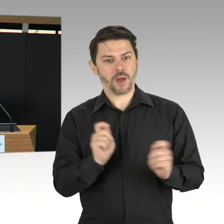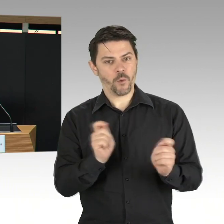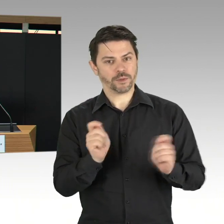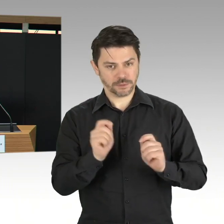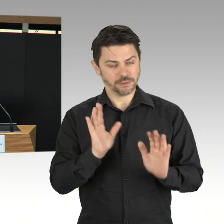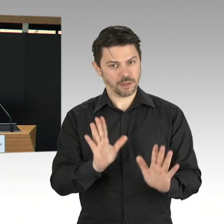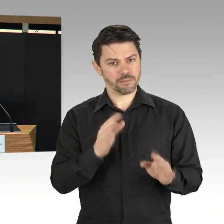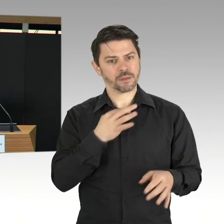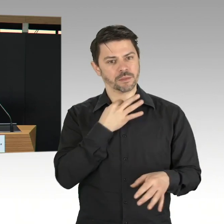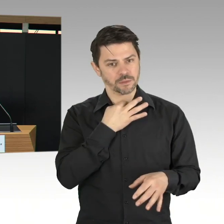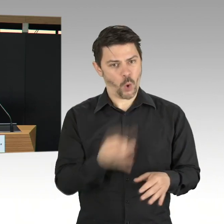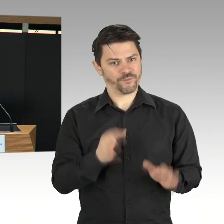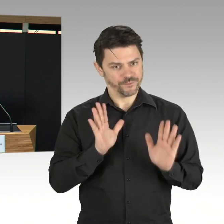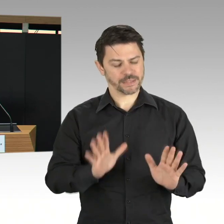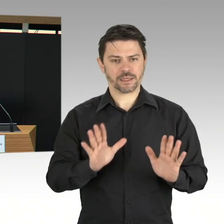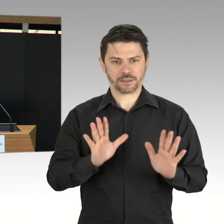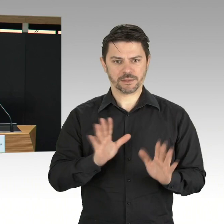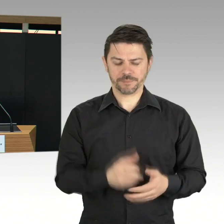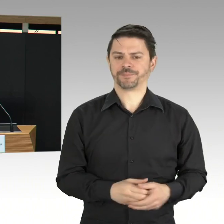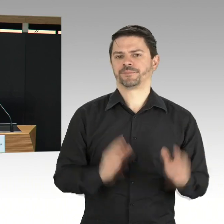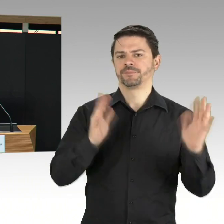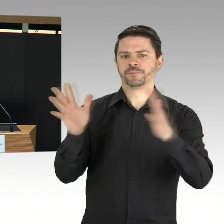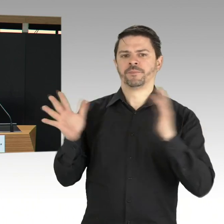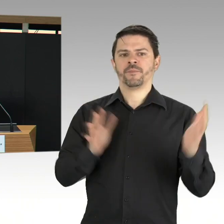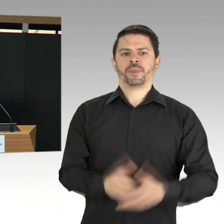muss Mieterschutz in den Bundesländern erkämpft werden.